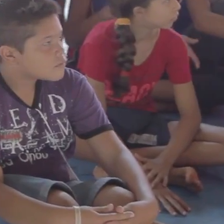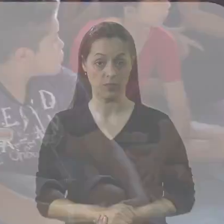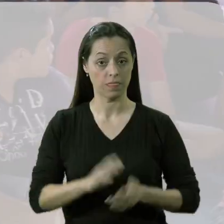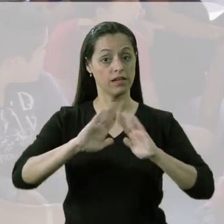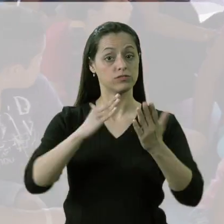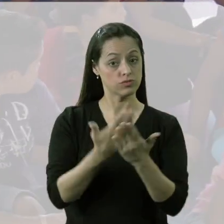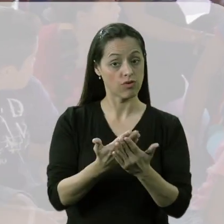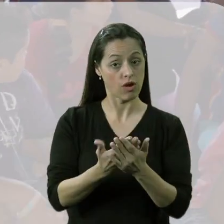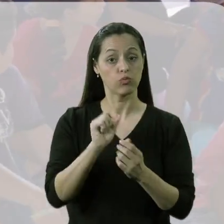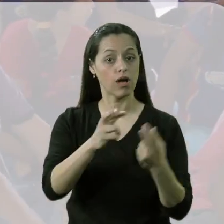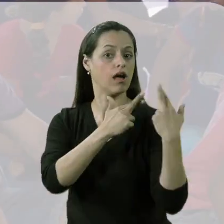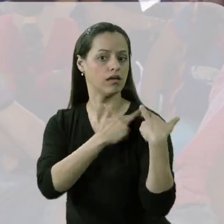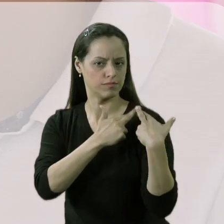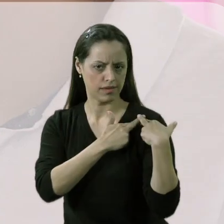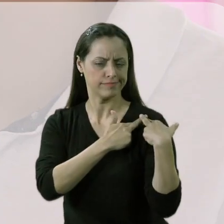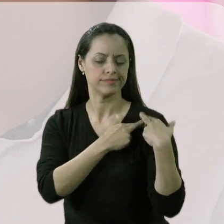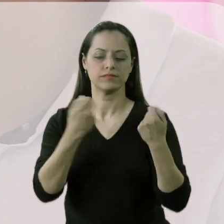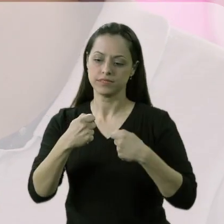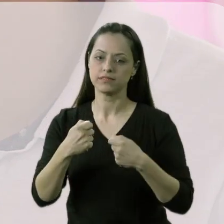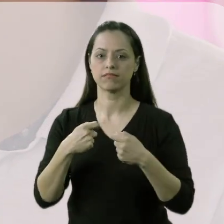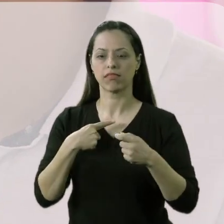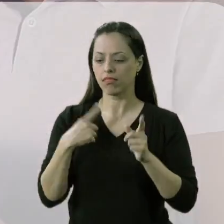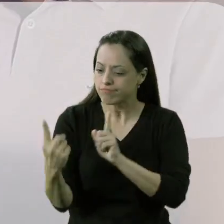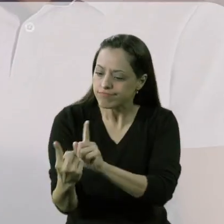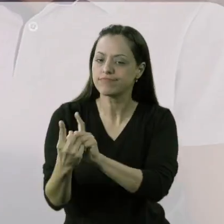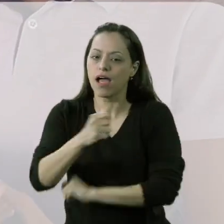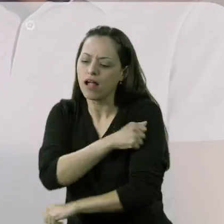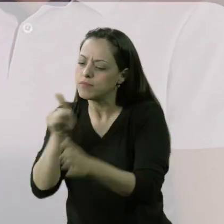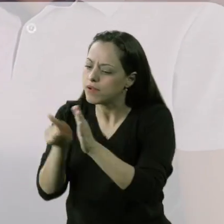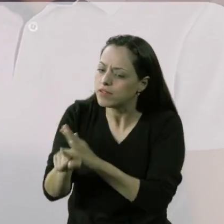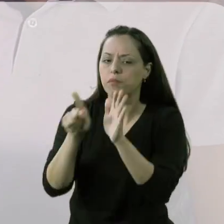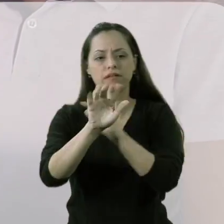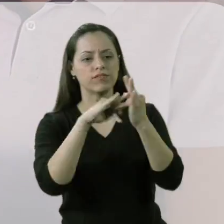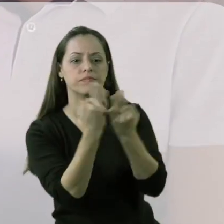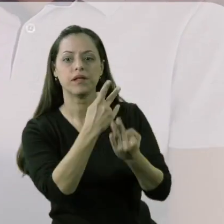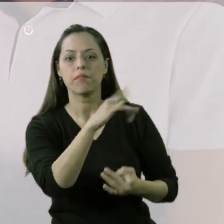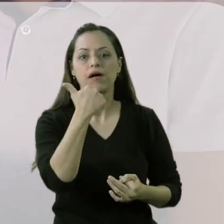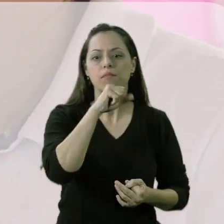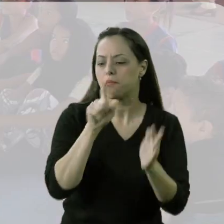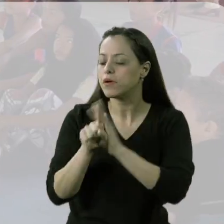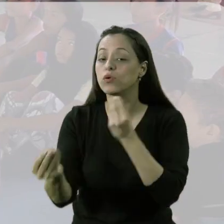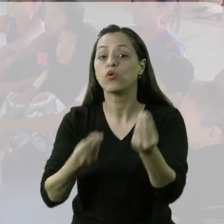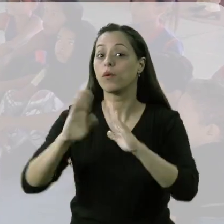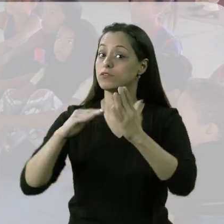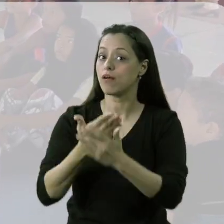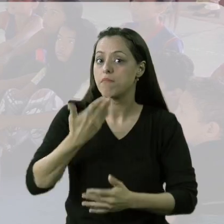A escola tem esse papel importante de estar próxima do aluno. Questionar, perguntar para o pai e perguntar para o aluno o que a escola poderia fazer por ele.